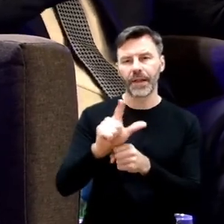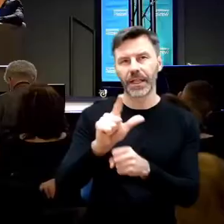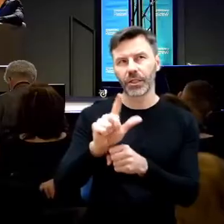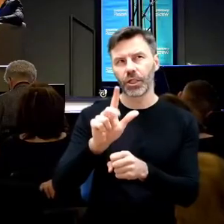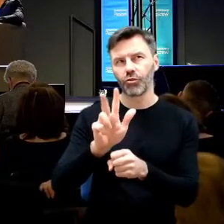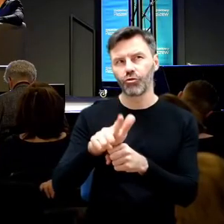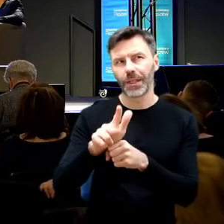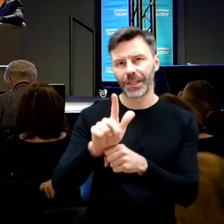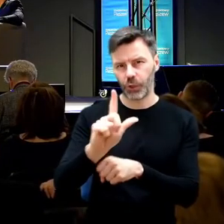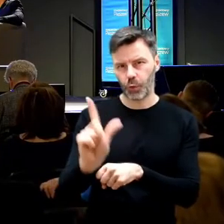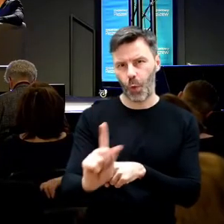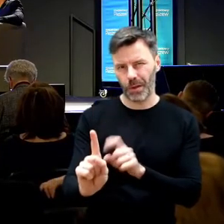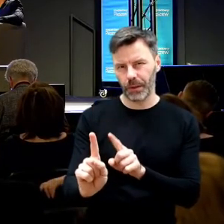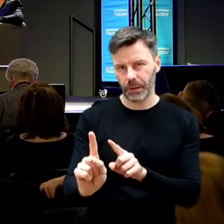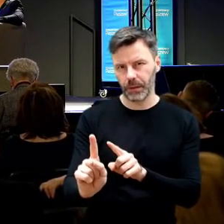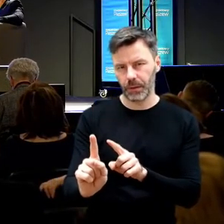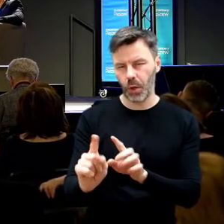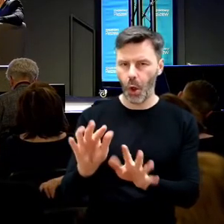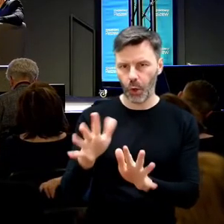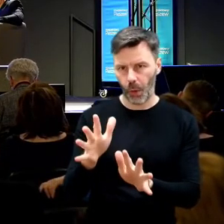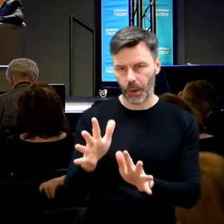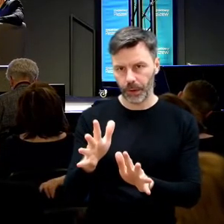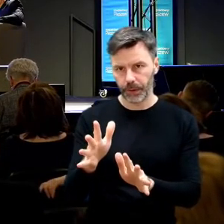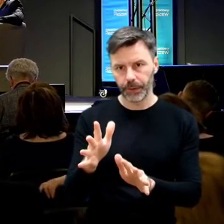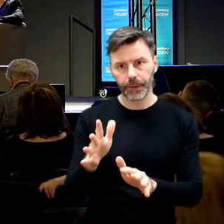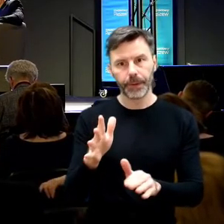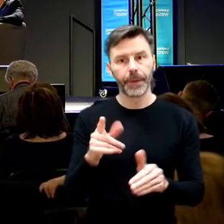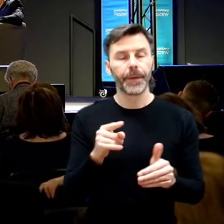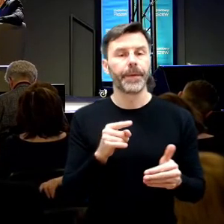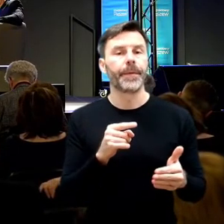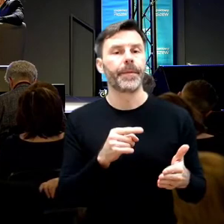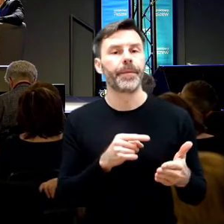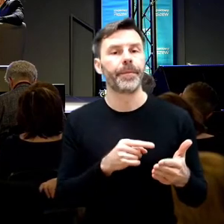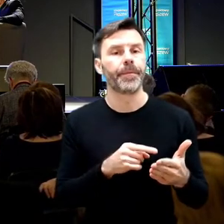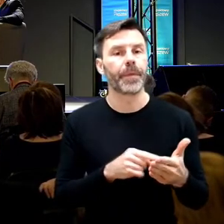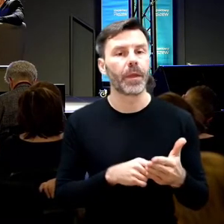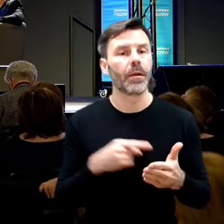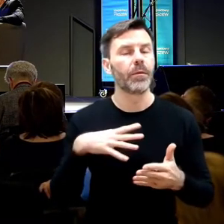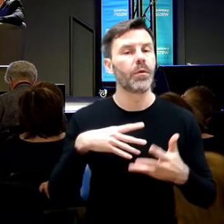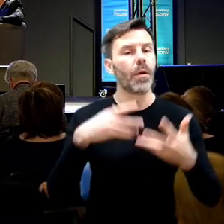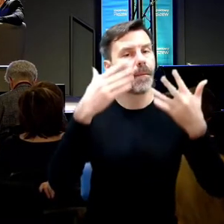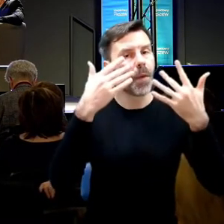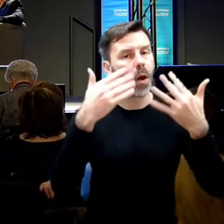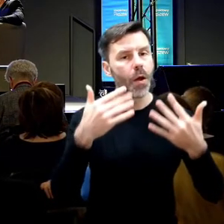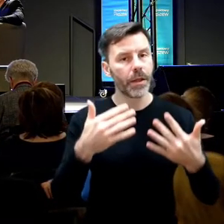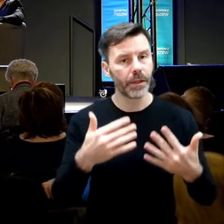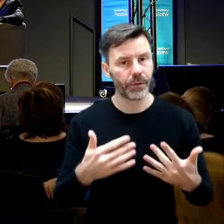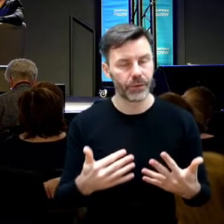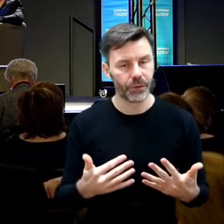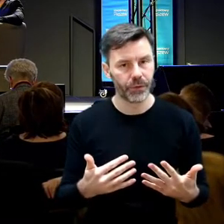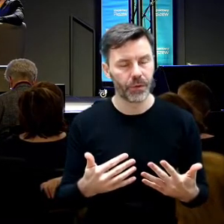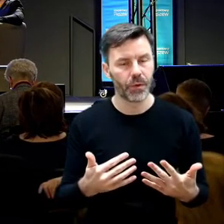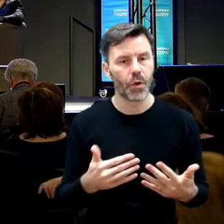Oczywiście te kalkulacje, one były oparte o założenia, że koszt budowy metra